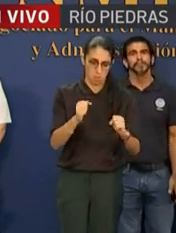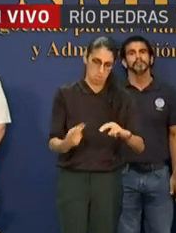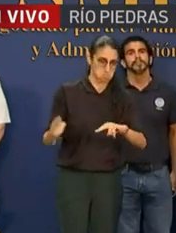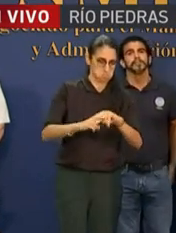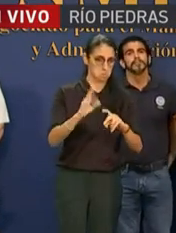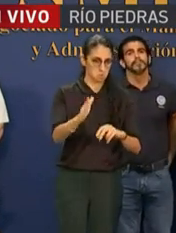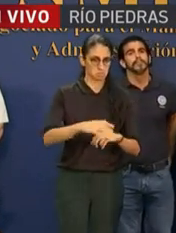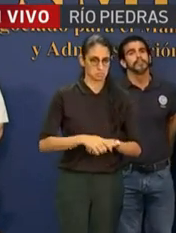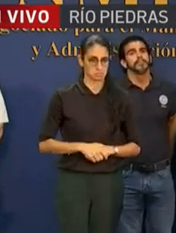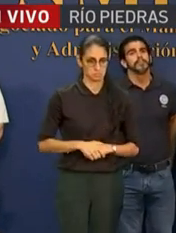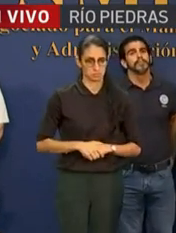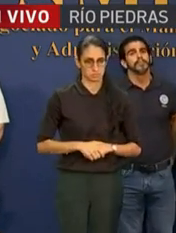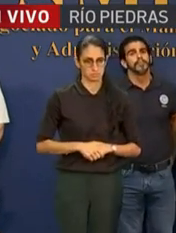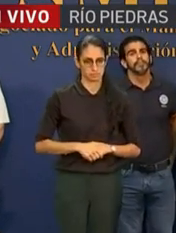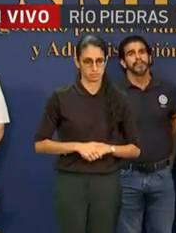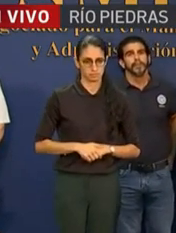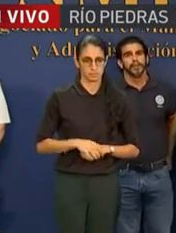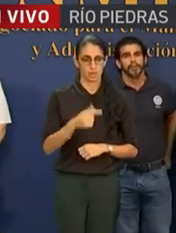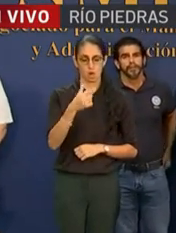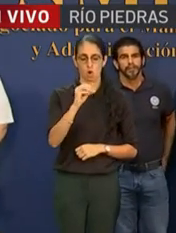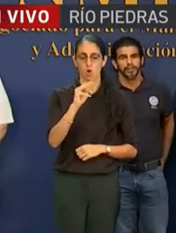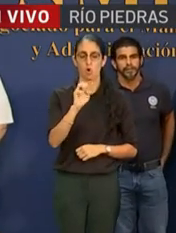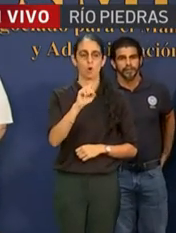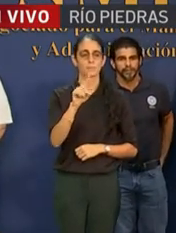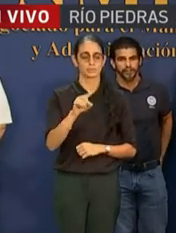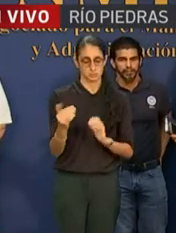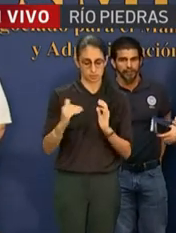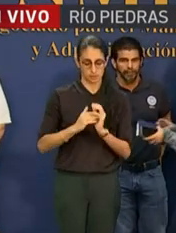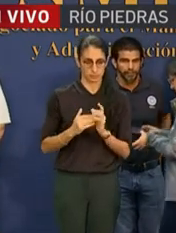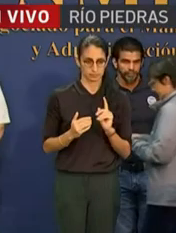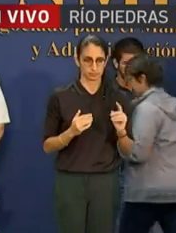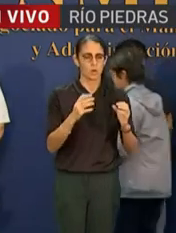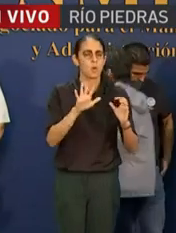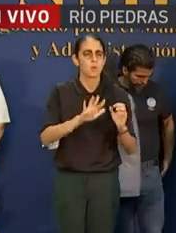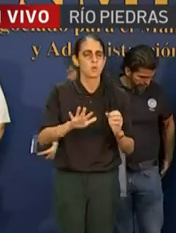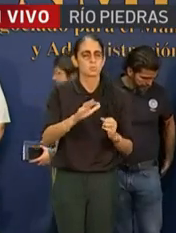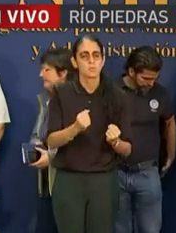SABEMOS SIENDO RESPONSABLES DE QUE ES MUY PROBABLE QUE ESTA CANTIDAD DE PLANTA AUMENTE EL RECURSO DEL DÍA.